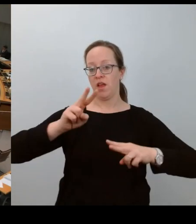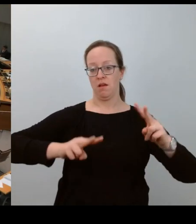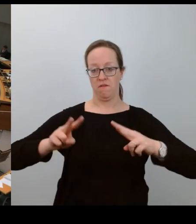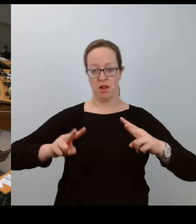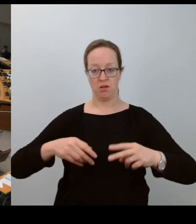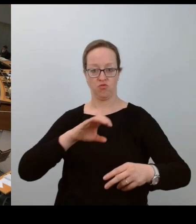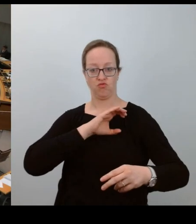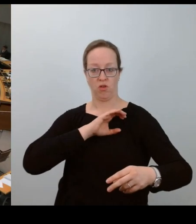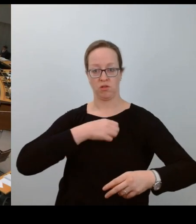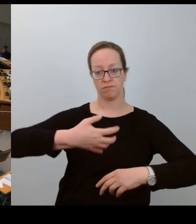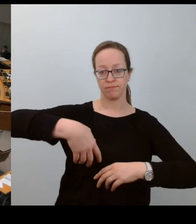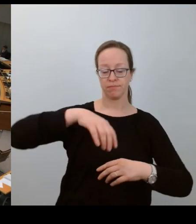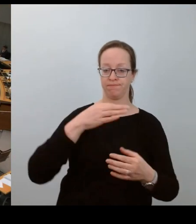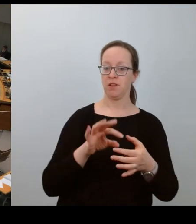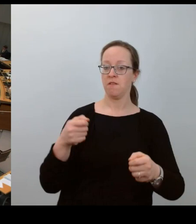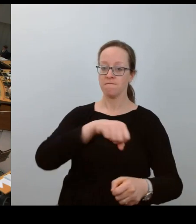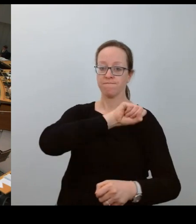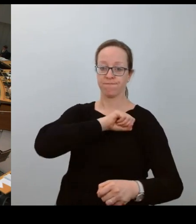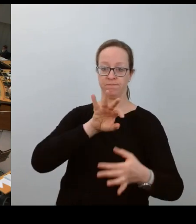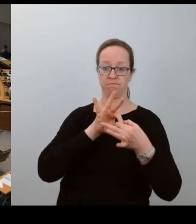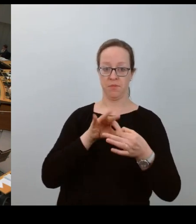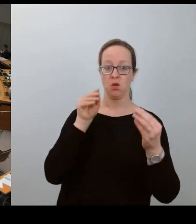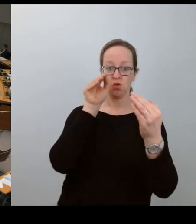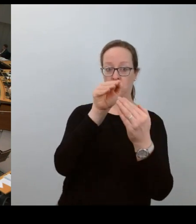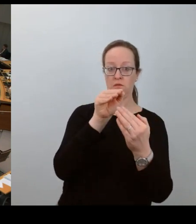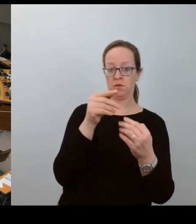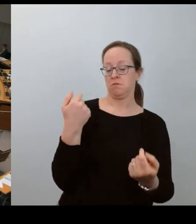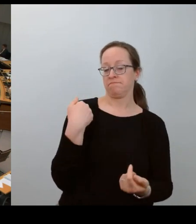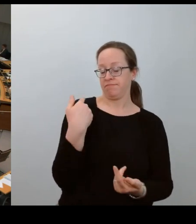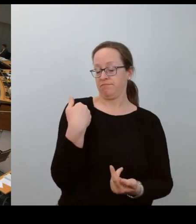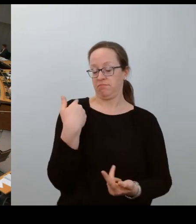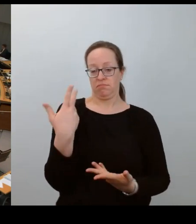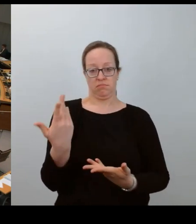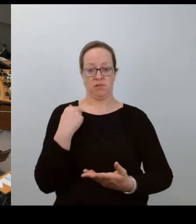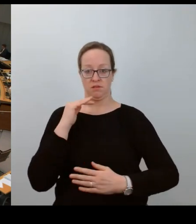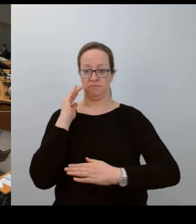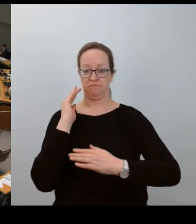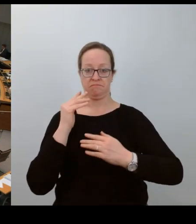(Beifall) (Rednerwechsel) Vielen Dank, Frau Kollegin. Und für die CDU-Fraktion hat der Kollege Doktor Juhnke das Wort.(Beifall) (Rednerwechsel)